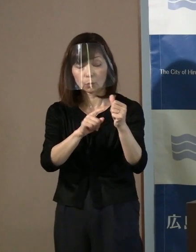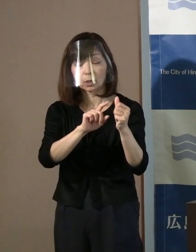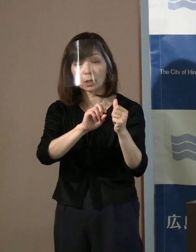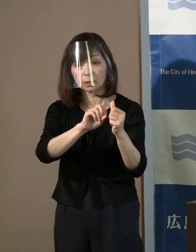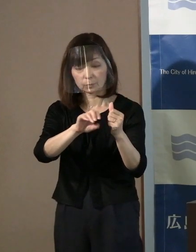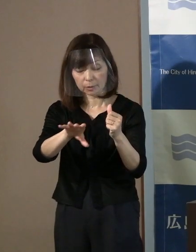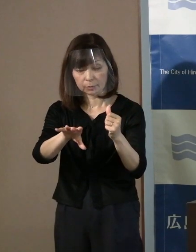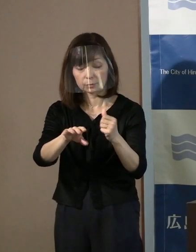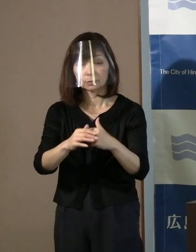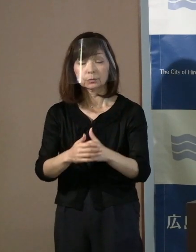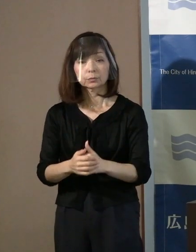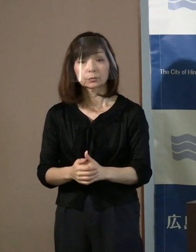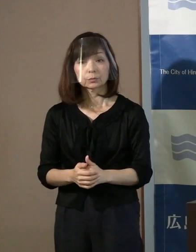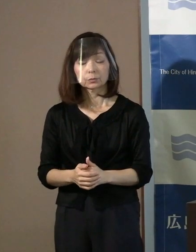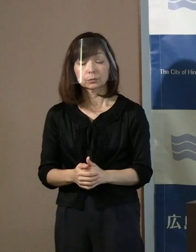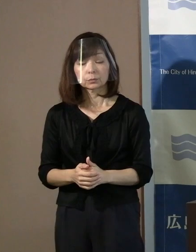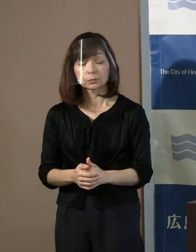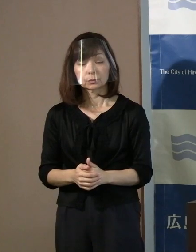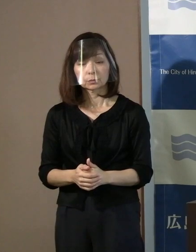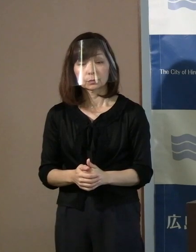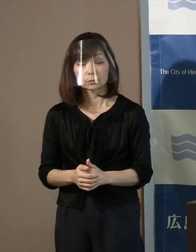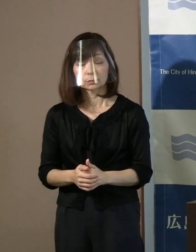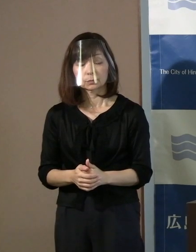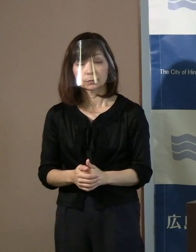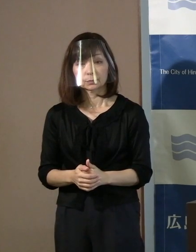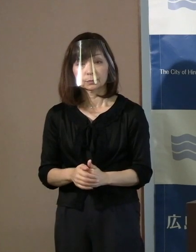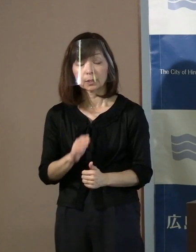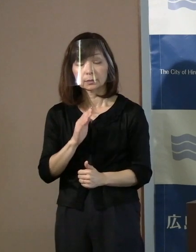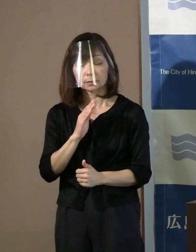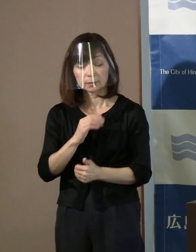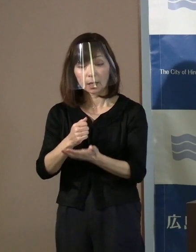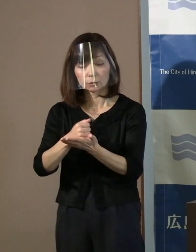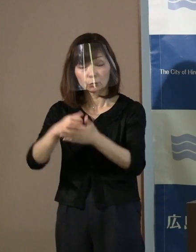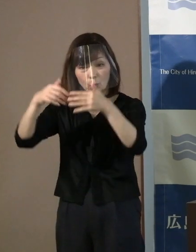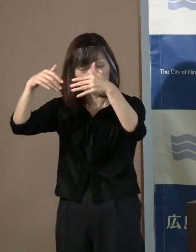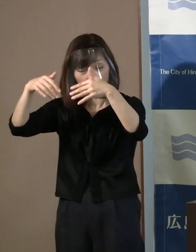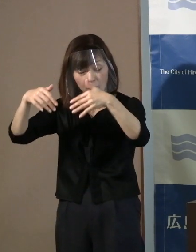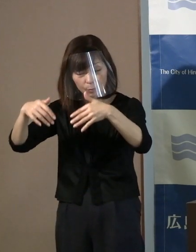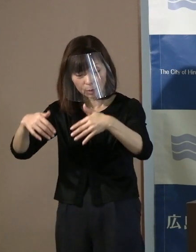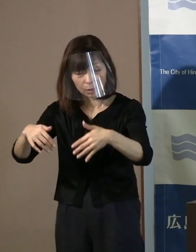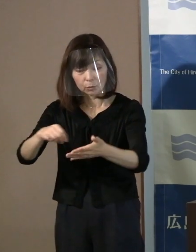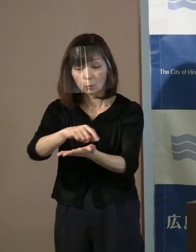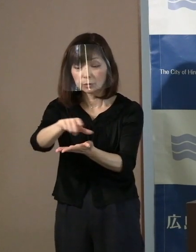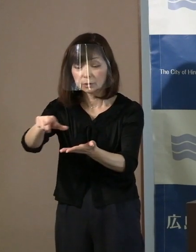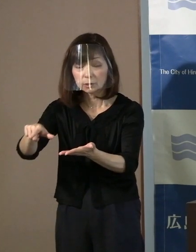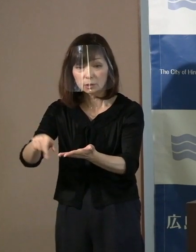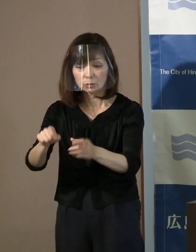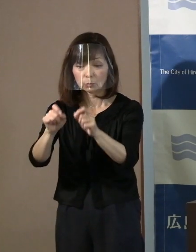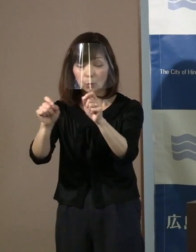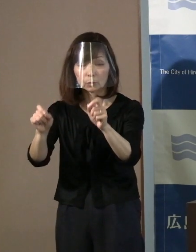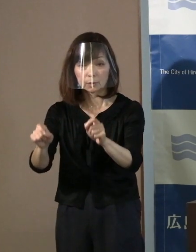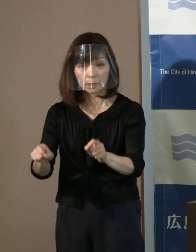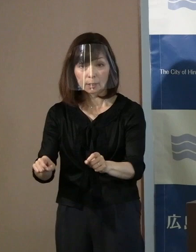実際､この黒い雨降雨地域の問題に関しては